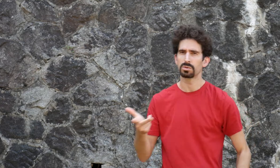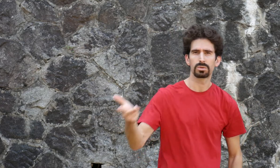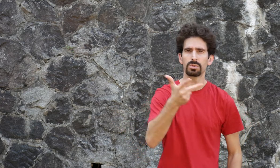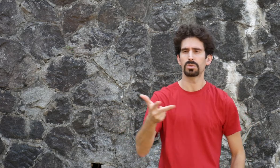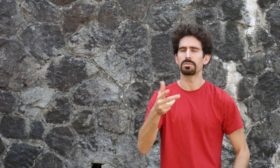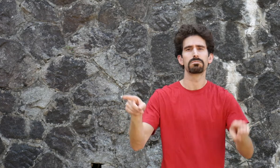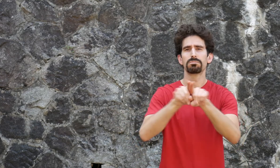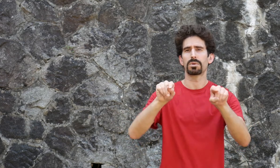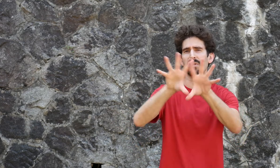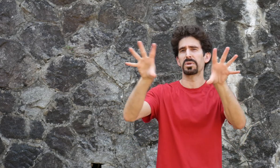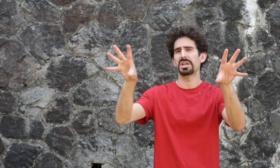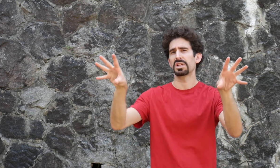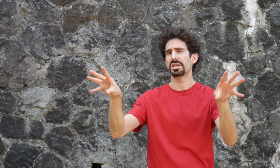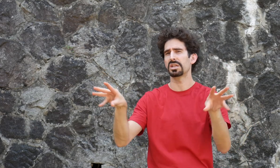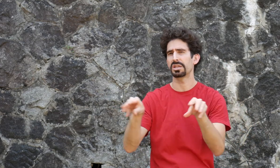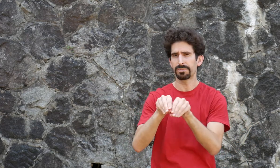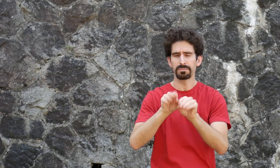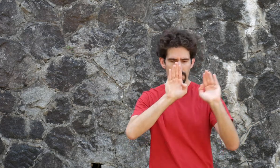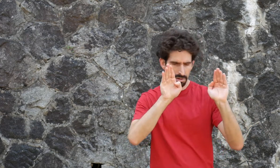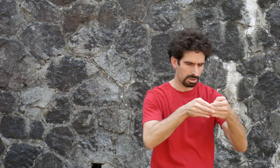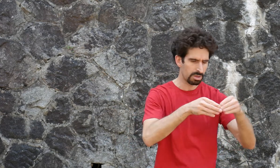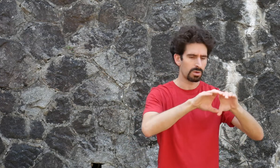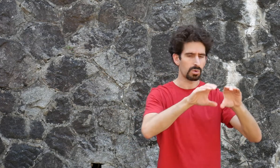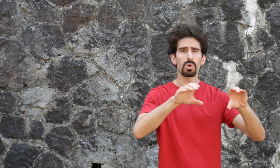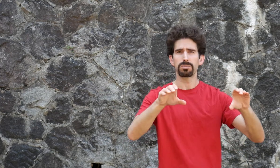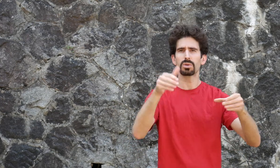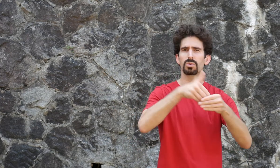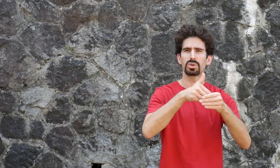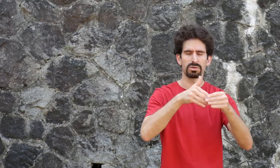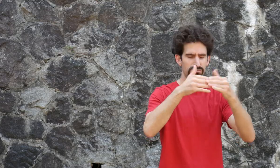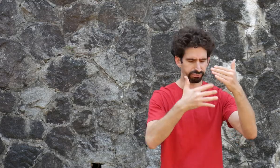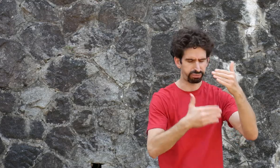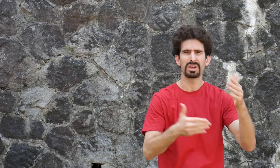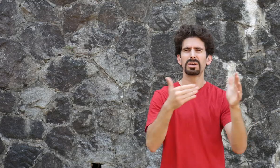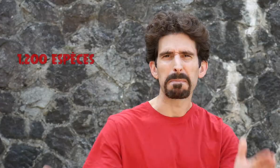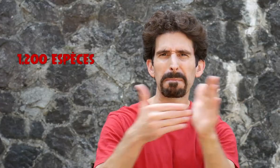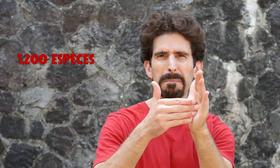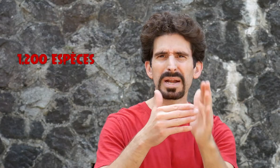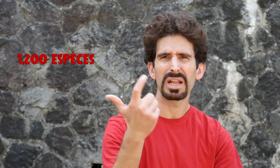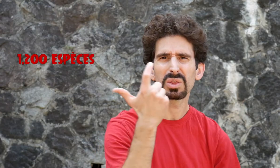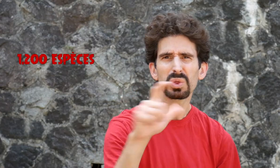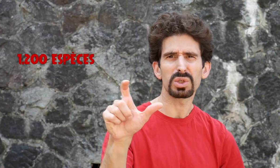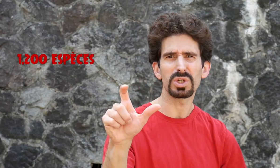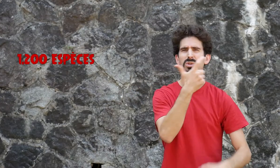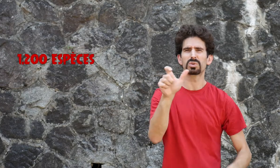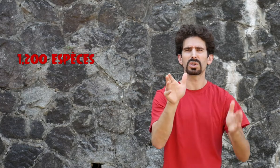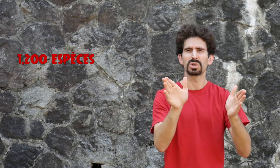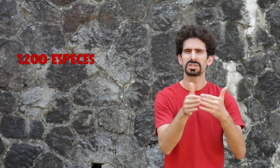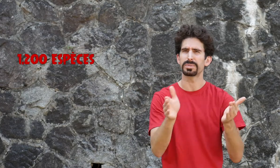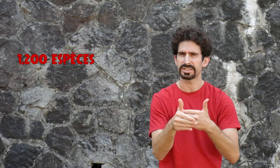font partie de la même famille. Les holothuries regroupent 1.200 espèces.